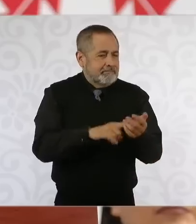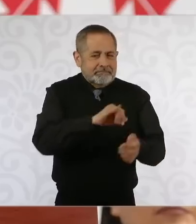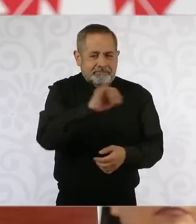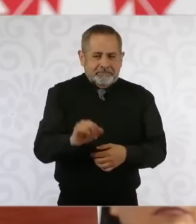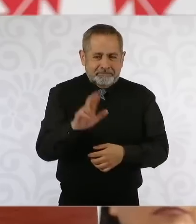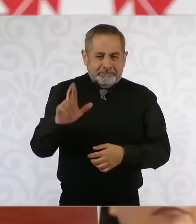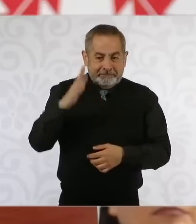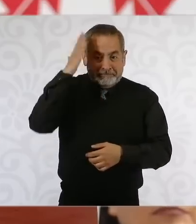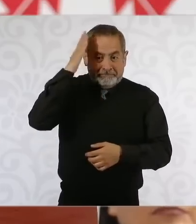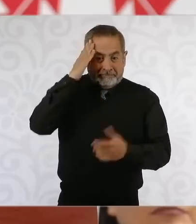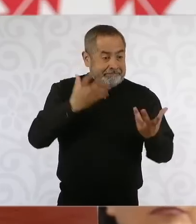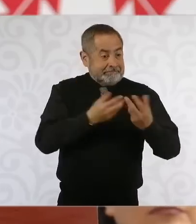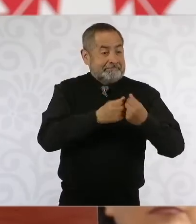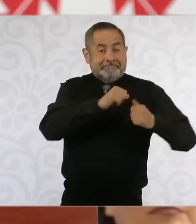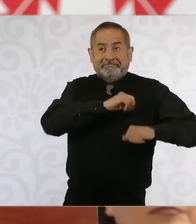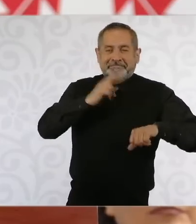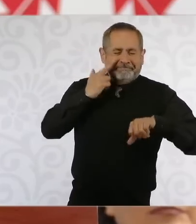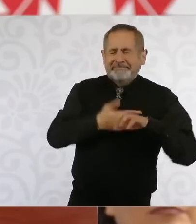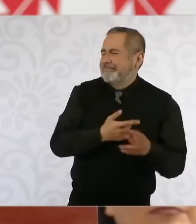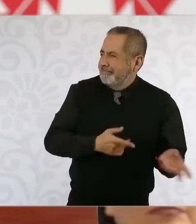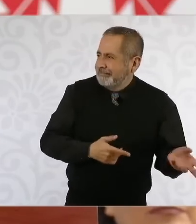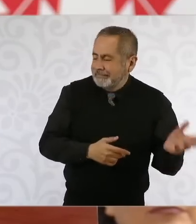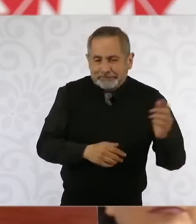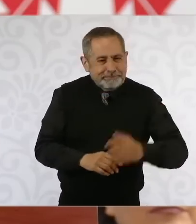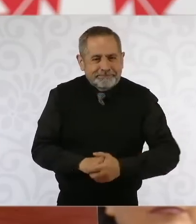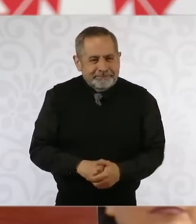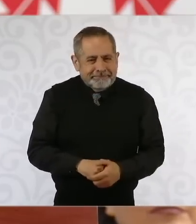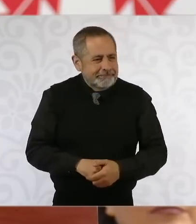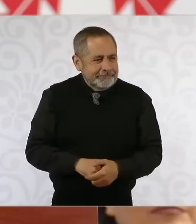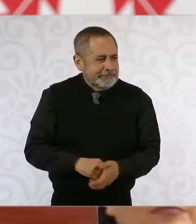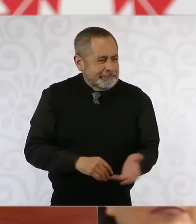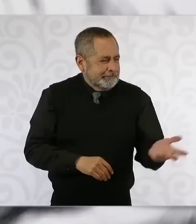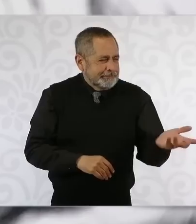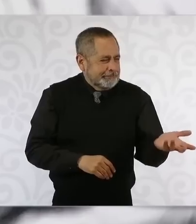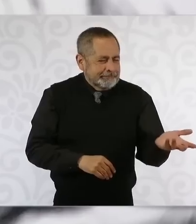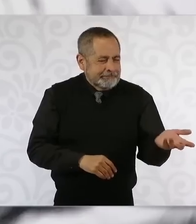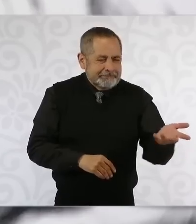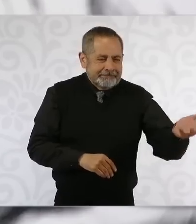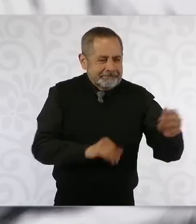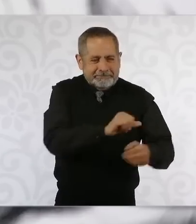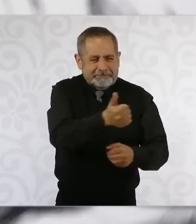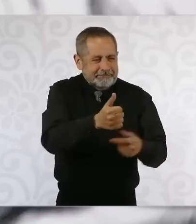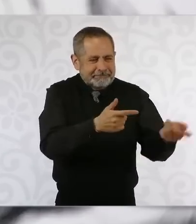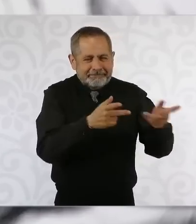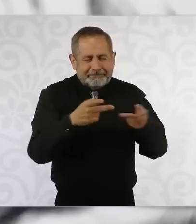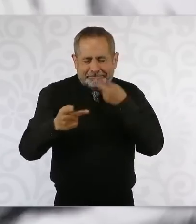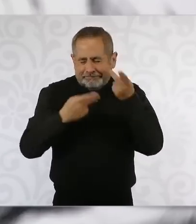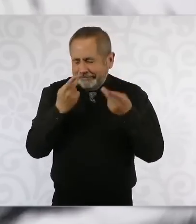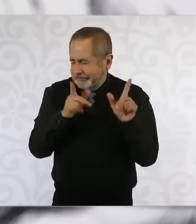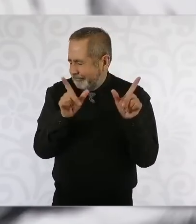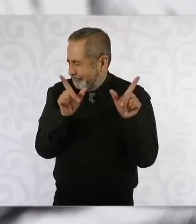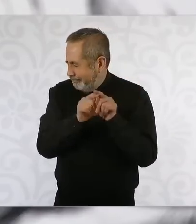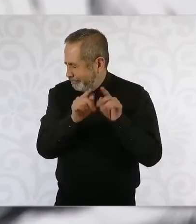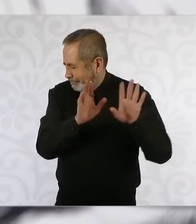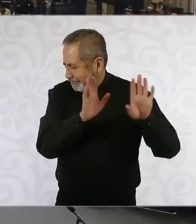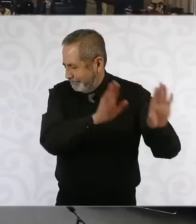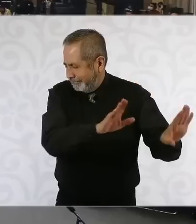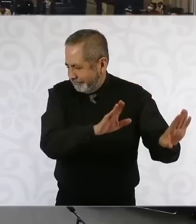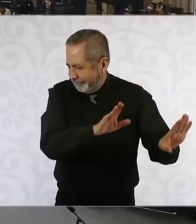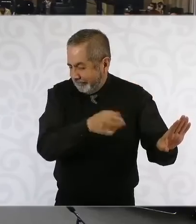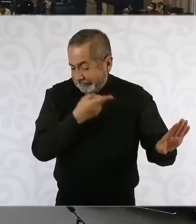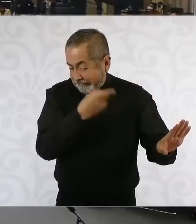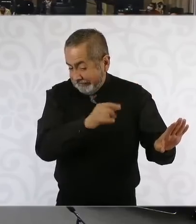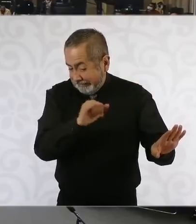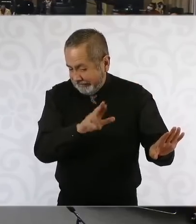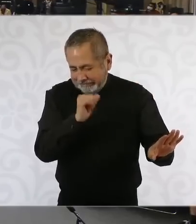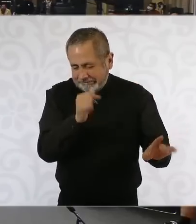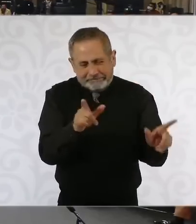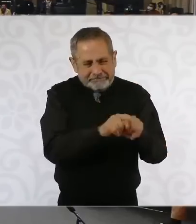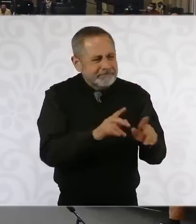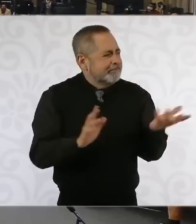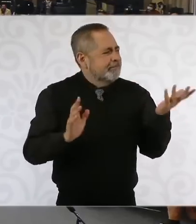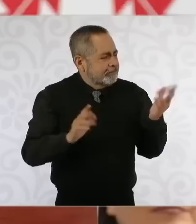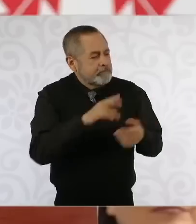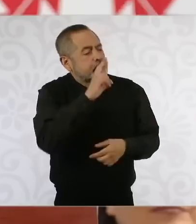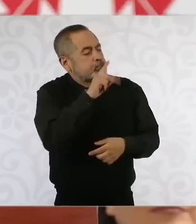y y otros ahí ya no voy a andar diciendo no Por qué no hacen un proceso de autocrítica por el